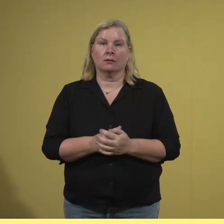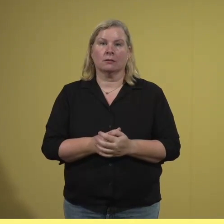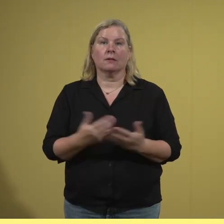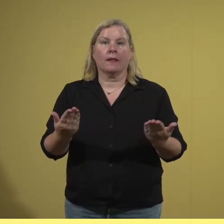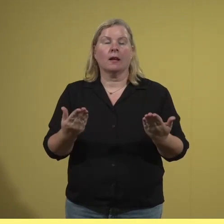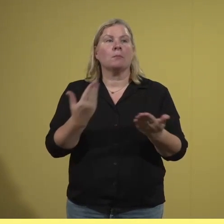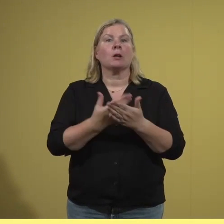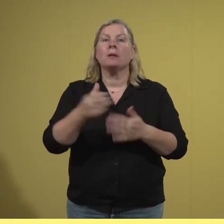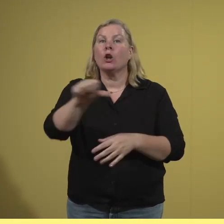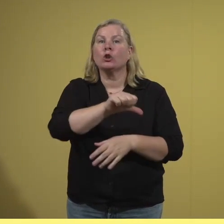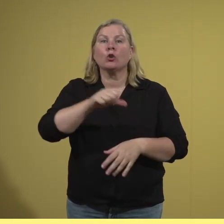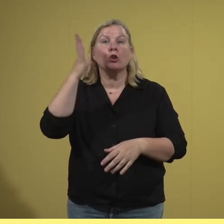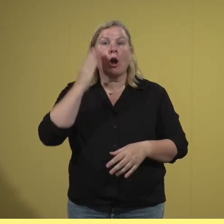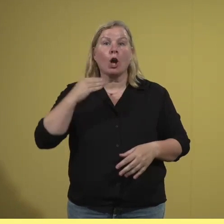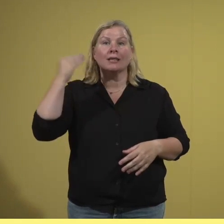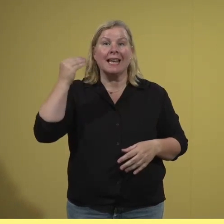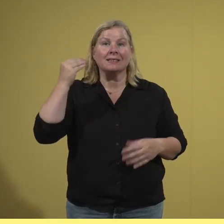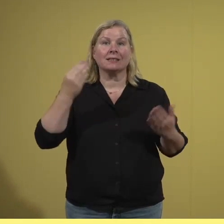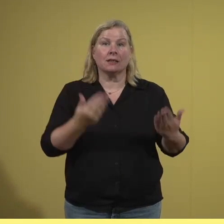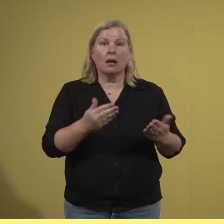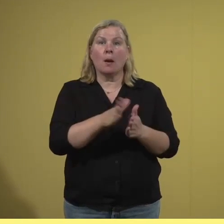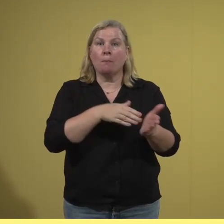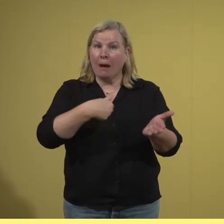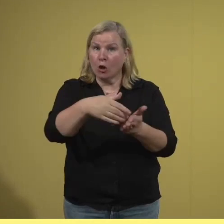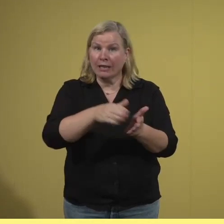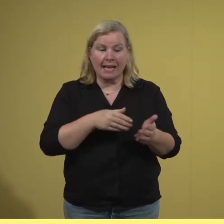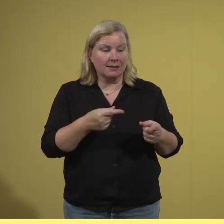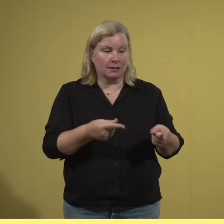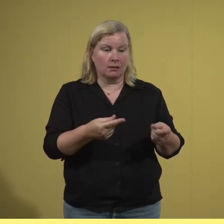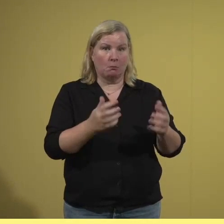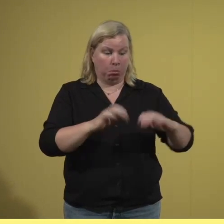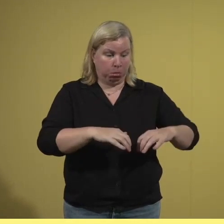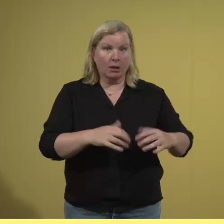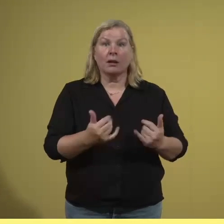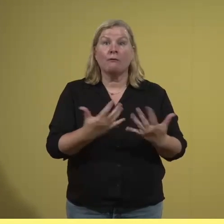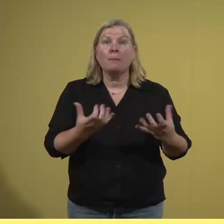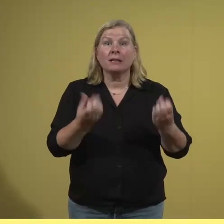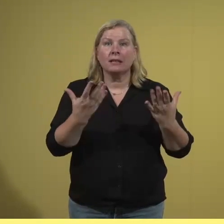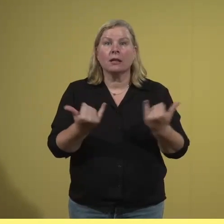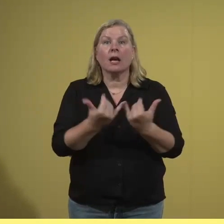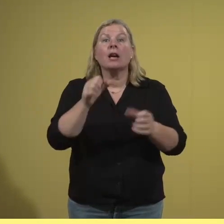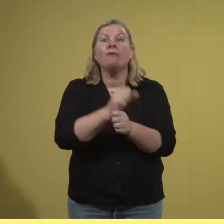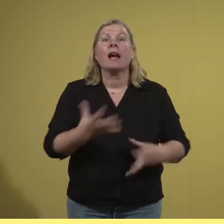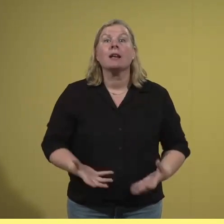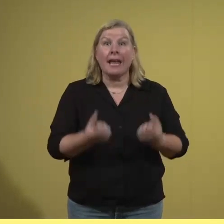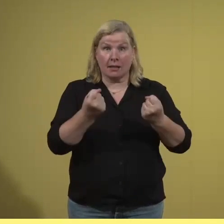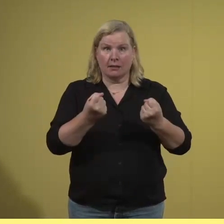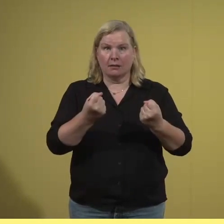Warum gerinnt eine Hollandaise oder eine Mayonnaise? Warum passiert das? Wie rettet man sie? Finde ich ganz spannend.